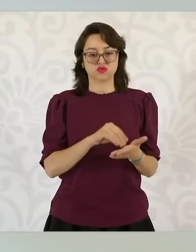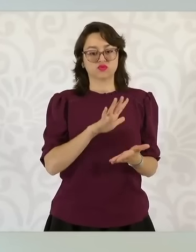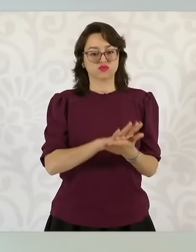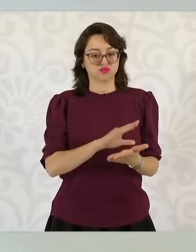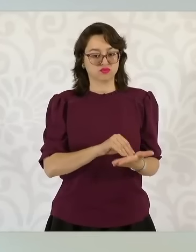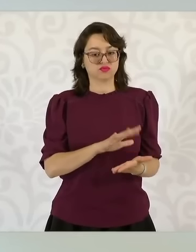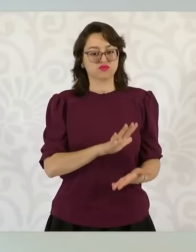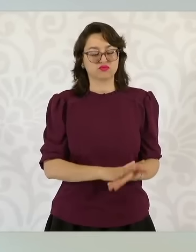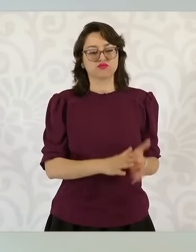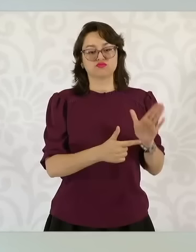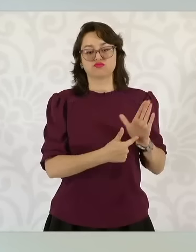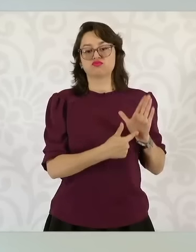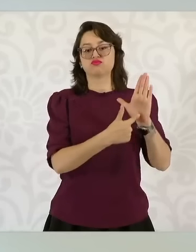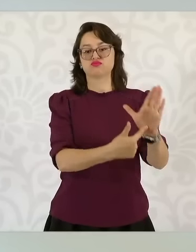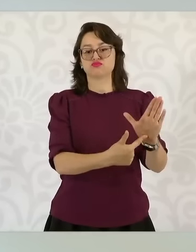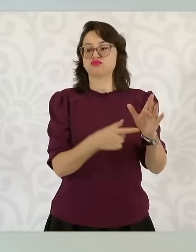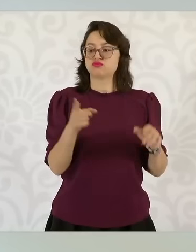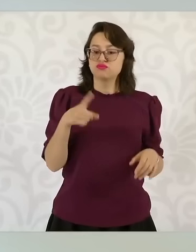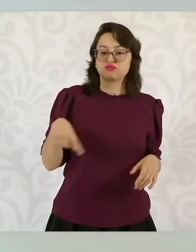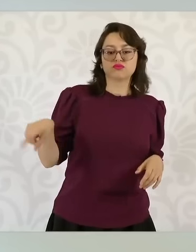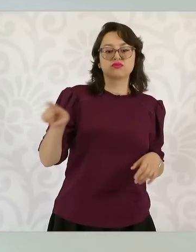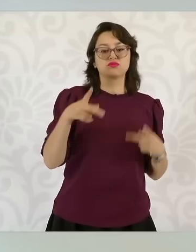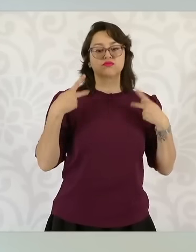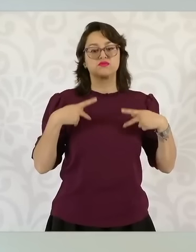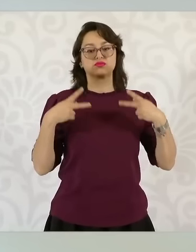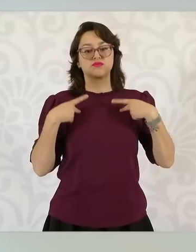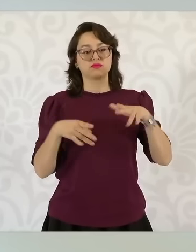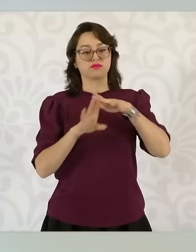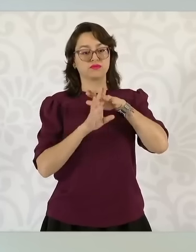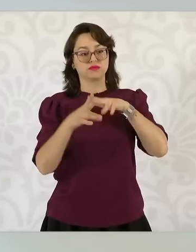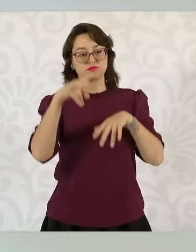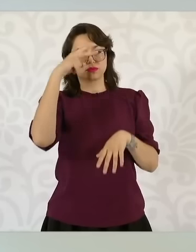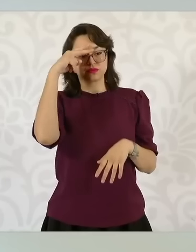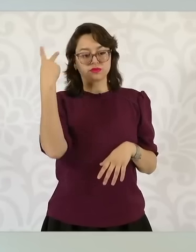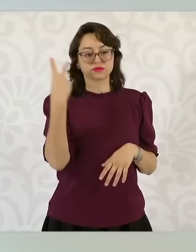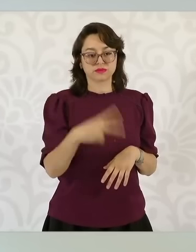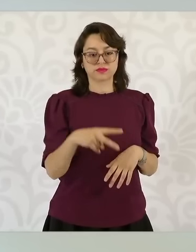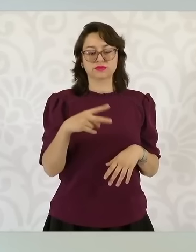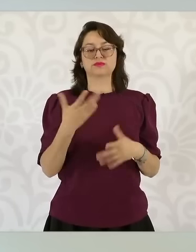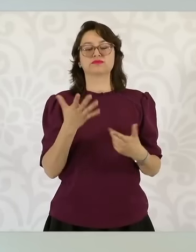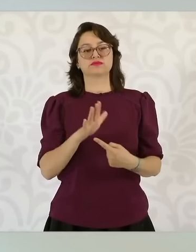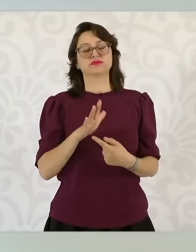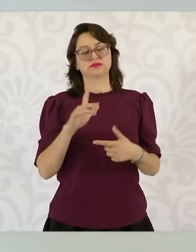de las contribuciones económicas de los mexicanos específicamente y también de los